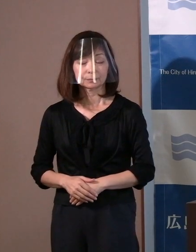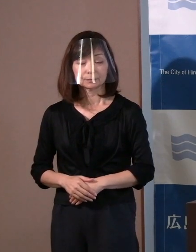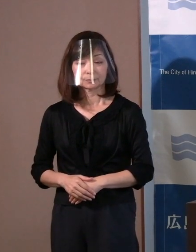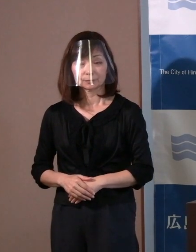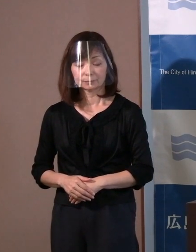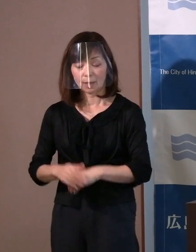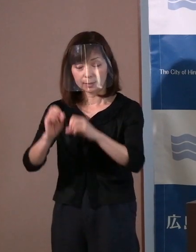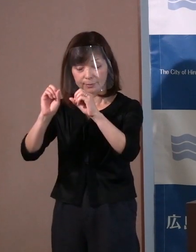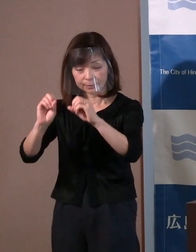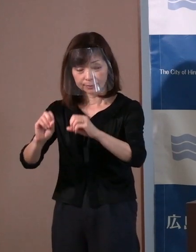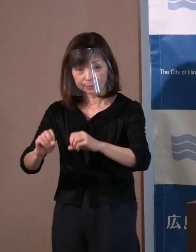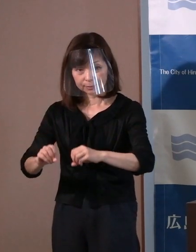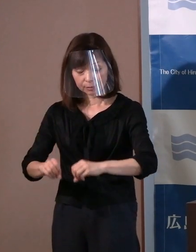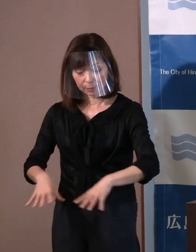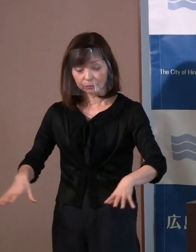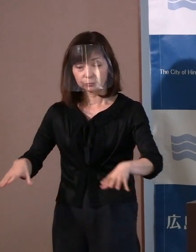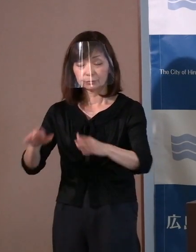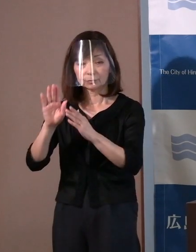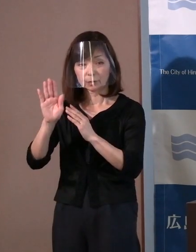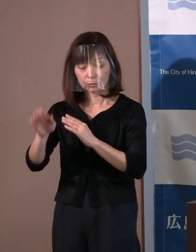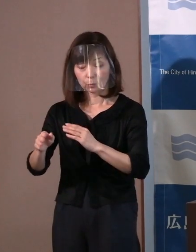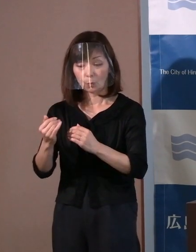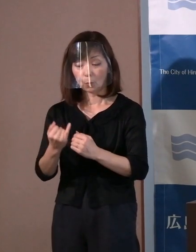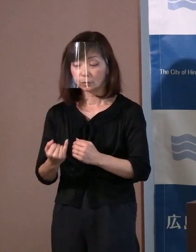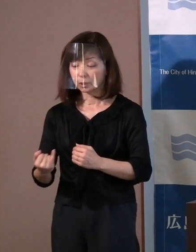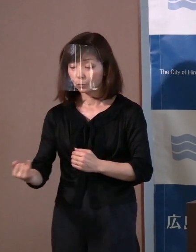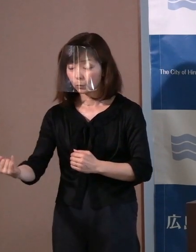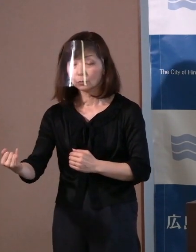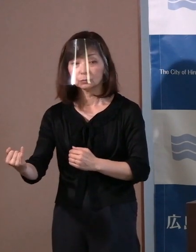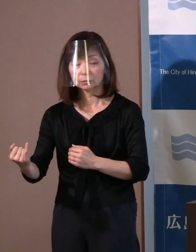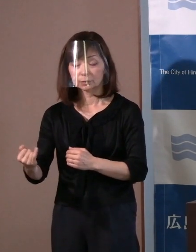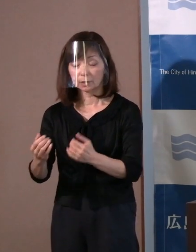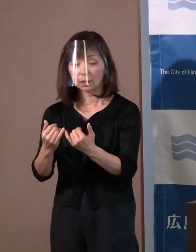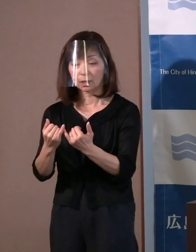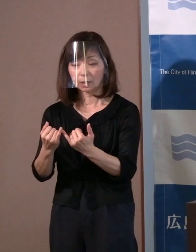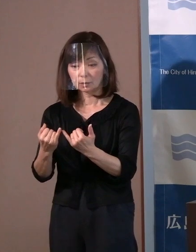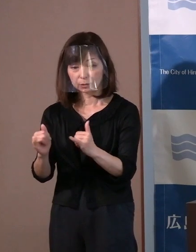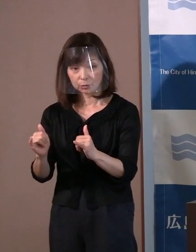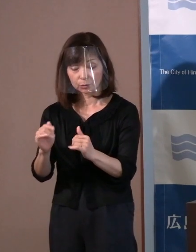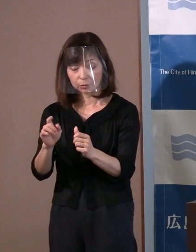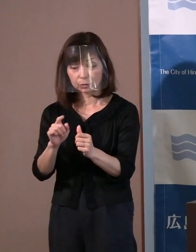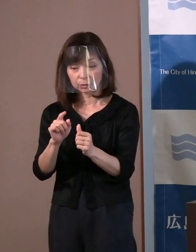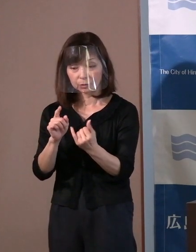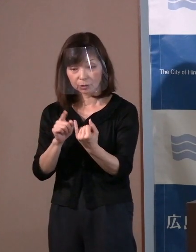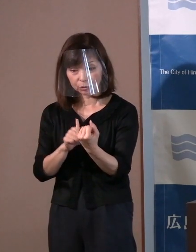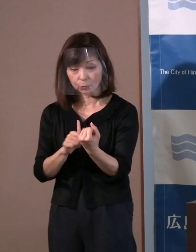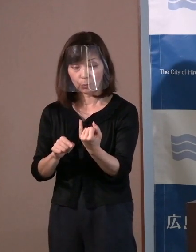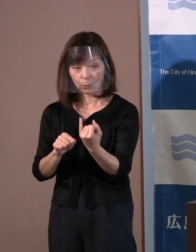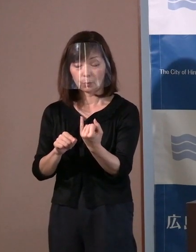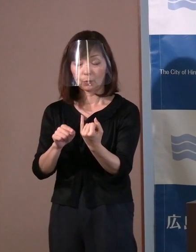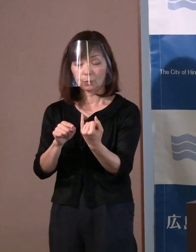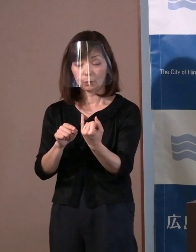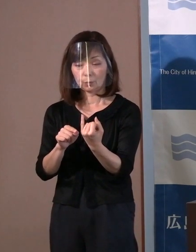被爆者の方の言葉を 引用されているということなんですけれども､ 今回､この方の言葉を引用された理由ですとか､